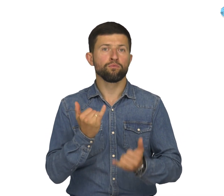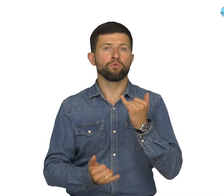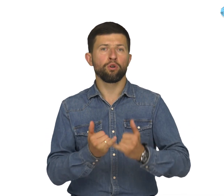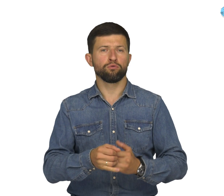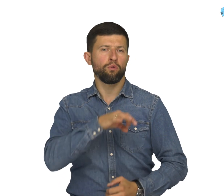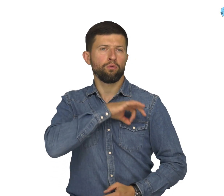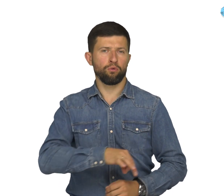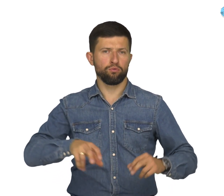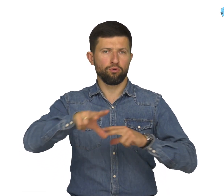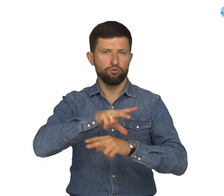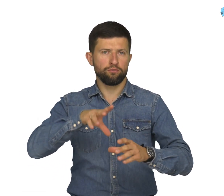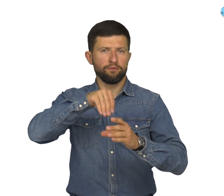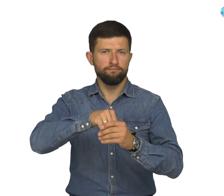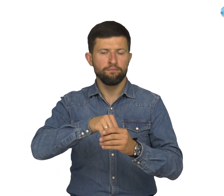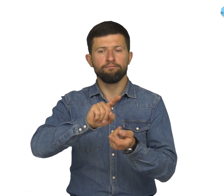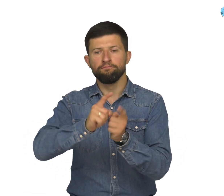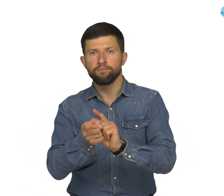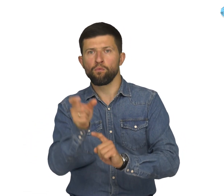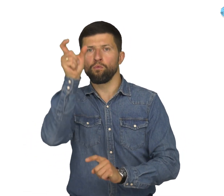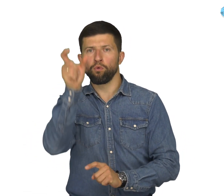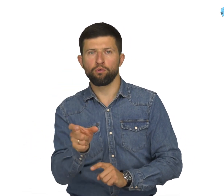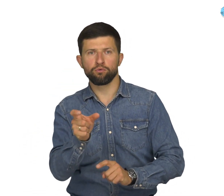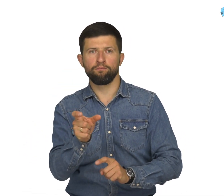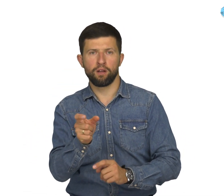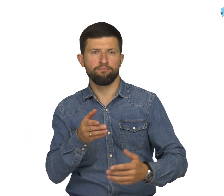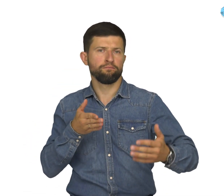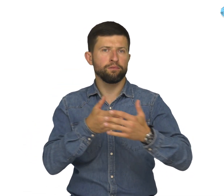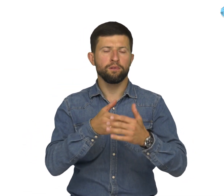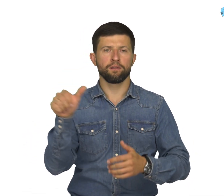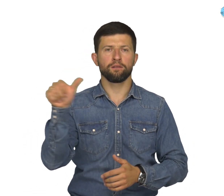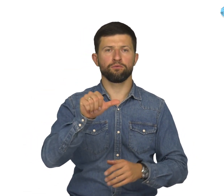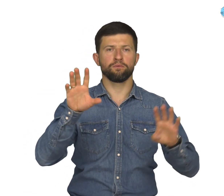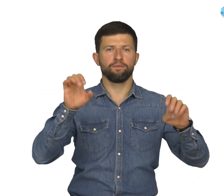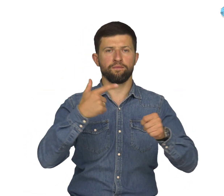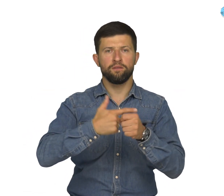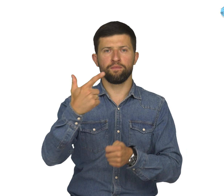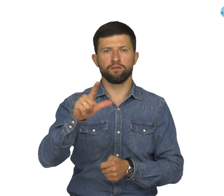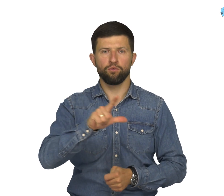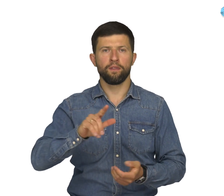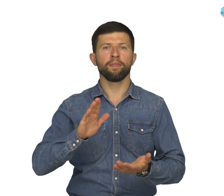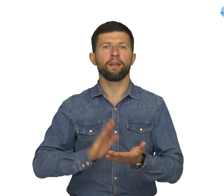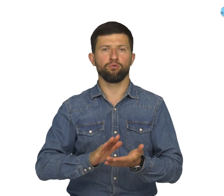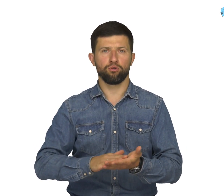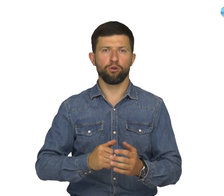jeżeli dochód rodziny w przeliczeniu na osobę nie przekroczy kwoty 1922,00 zł netto.